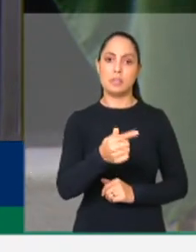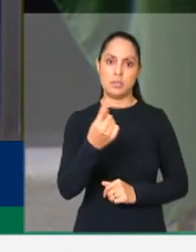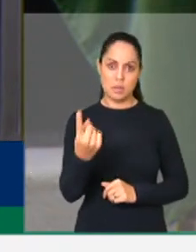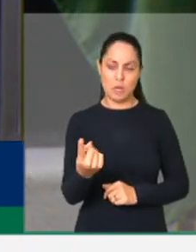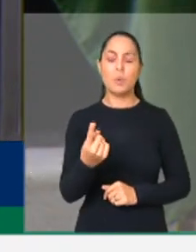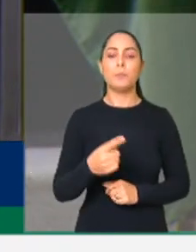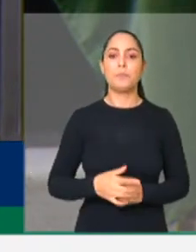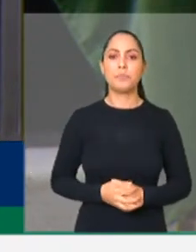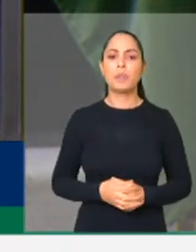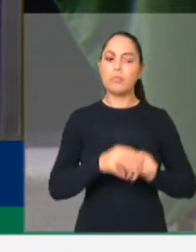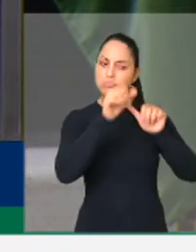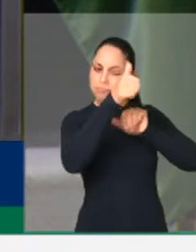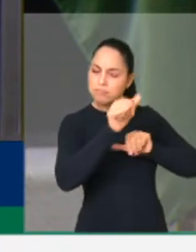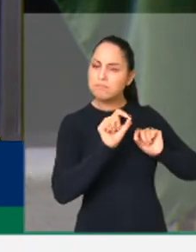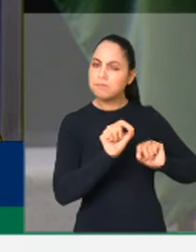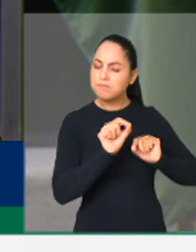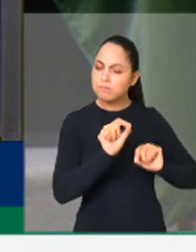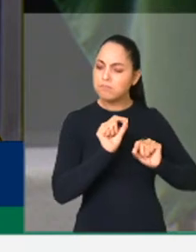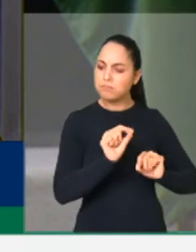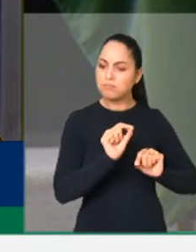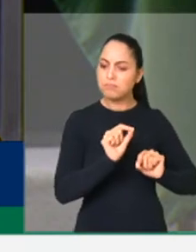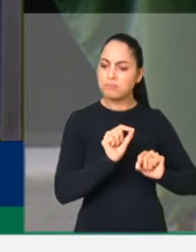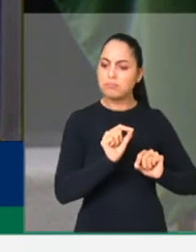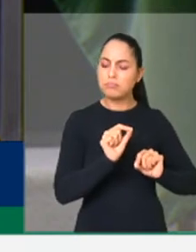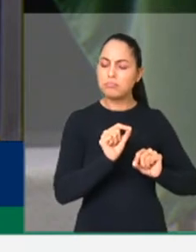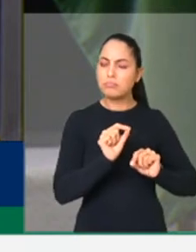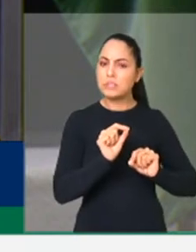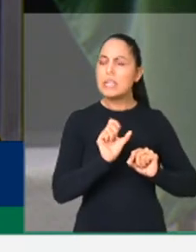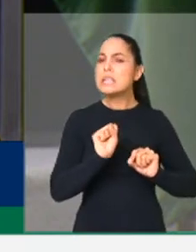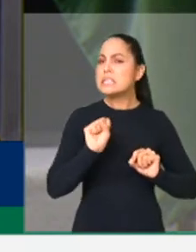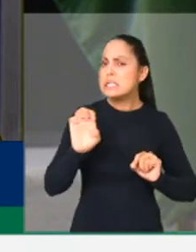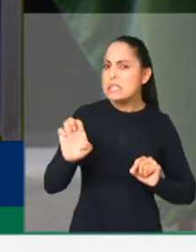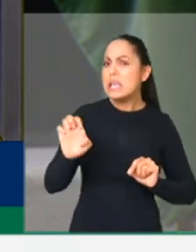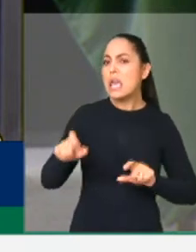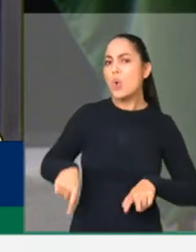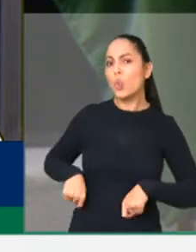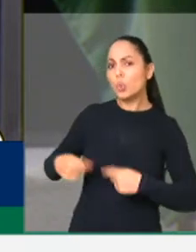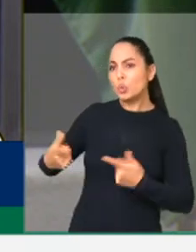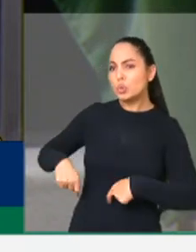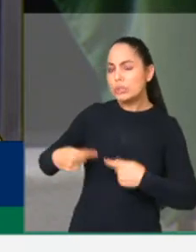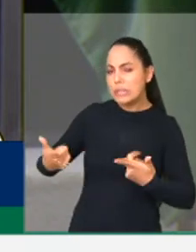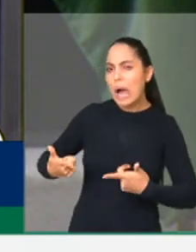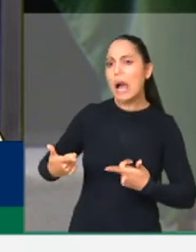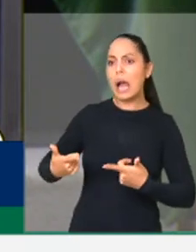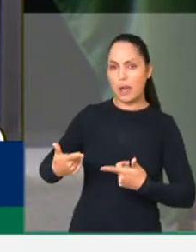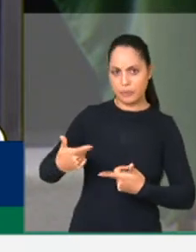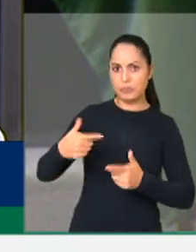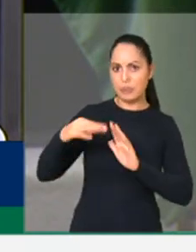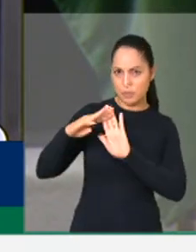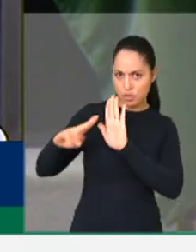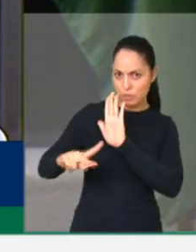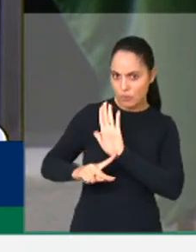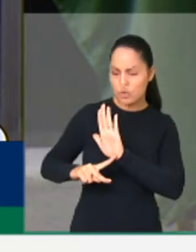COMPATIBILIDADE ADEQUAÇÃO E MEDIDA PROVISÓRIA USUALMENTE SE CONCENTRA SOBRE OS SEGUINTES ASPECTOS. AUMENTO DE GASTO COM PESSOAL E ENCARGO SOCIAL ACOMPANHADO DE